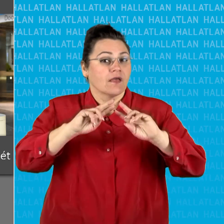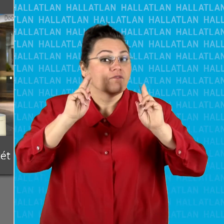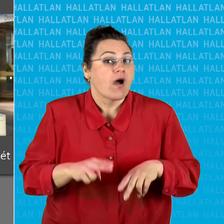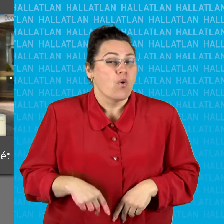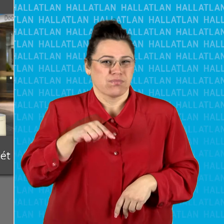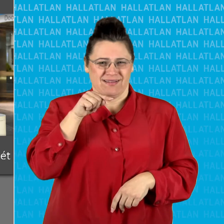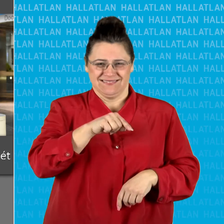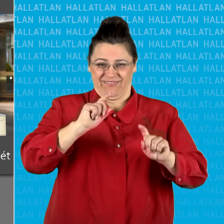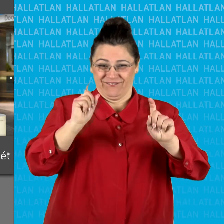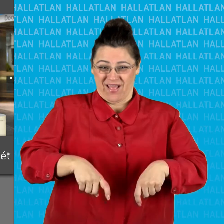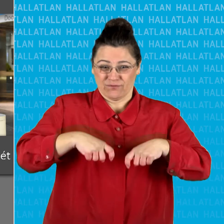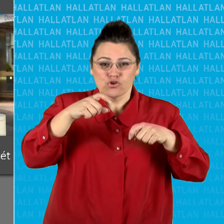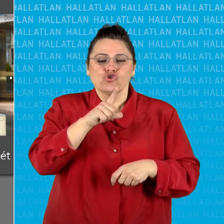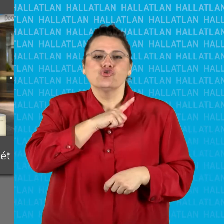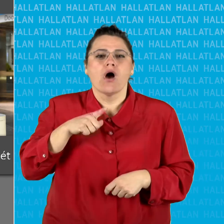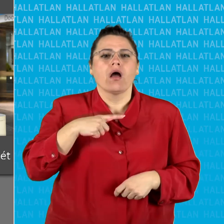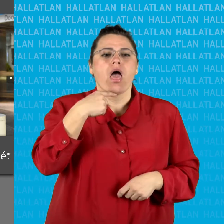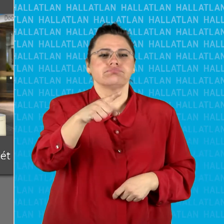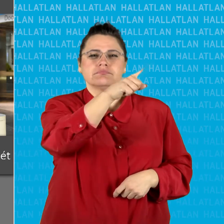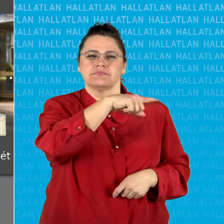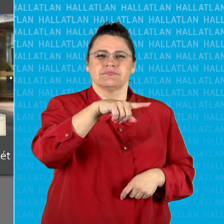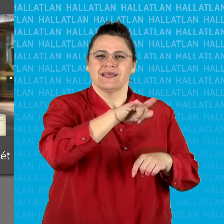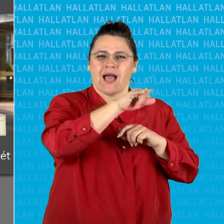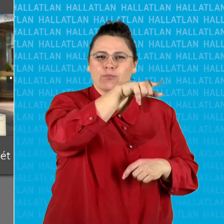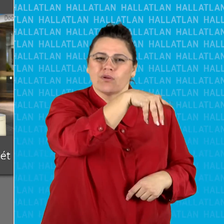Igaz, ez nem jelenti, hogy a rendelet már nem érvényesíthető: